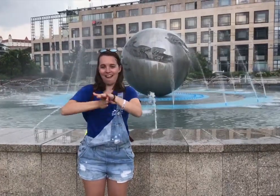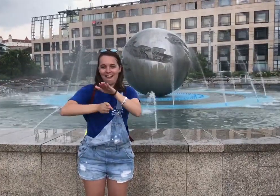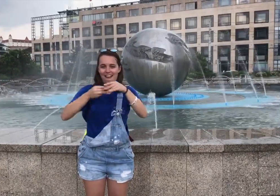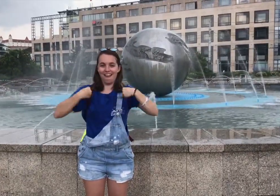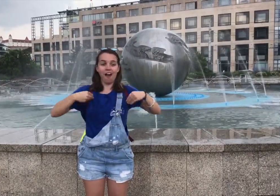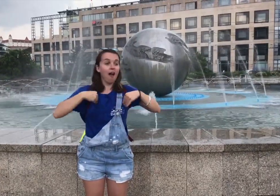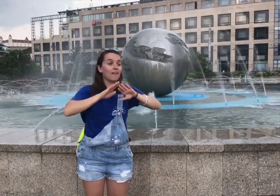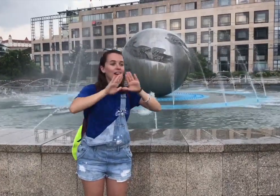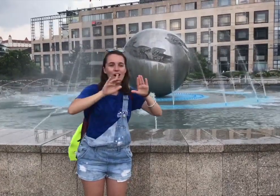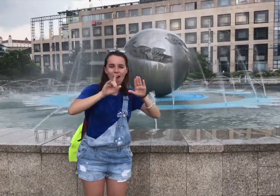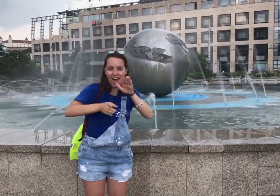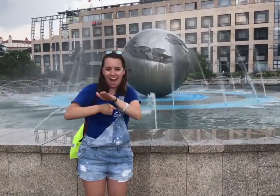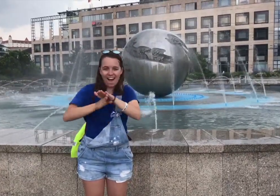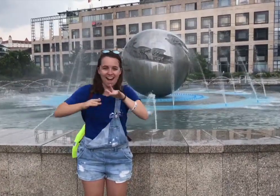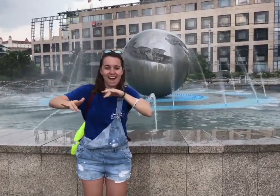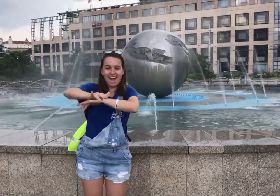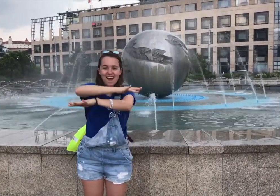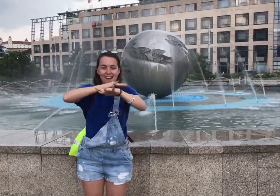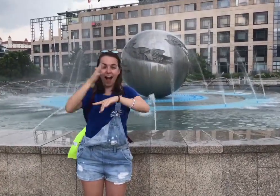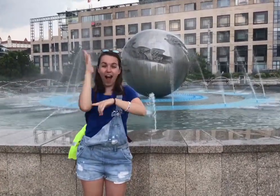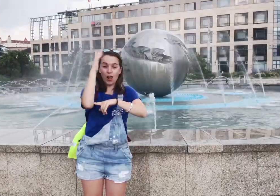donde podremos continuar con la celebración del mismo entre todxs.